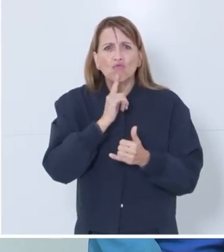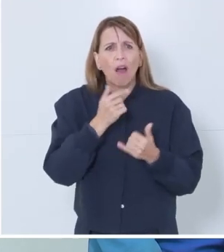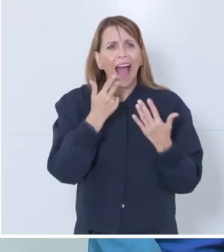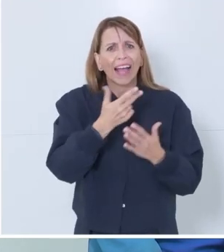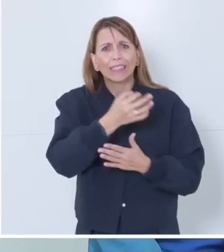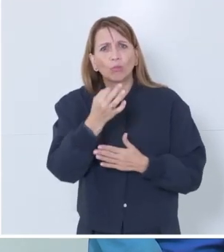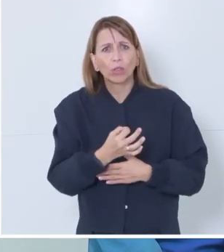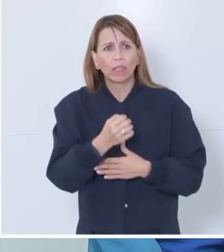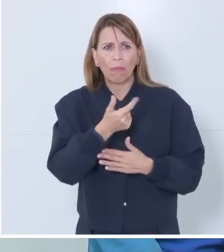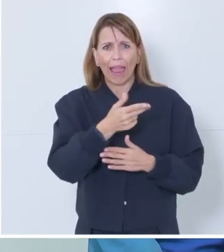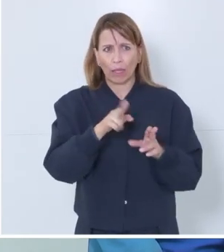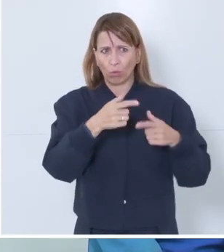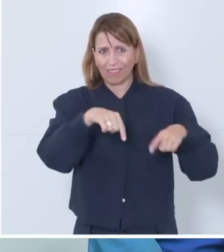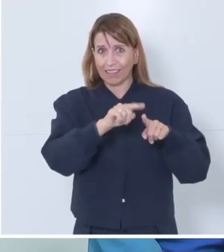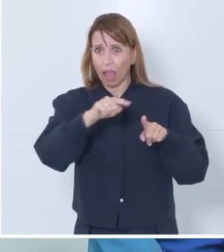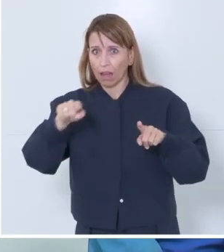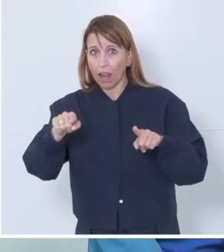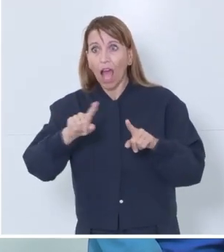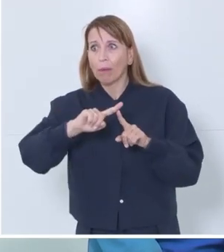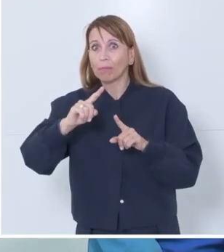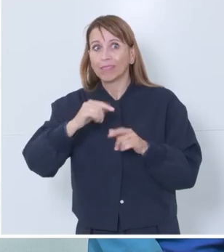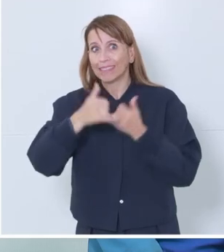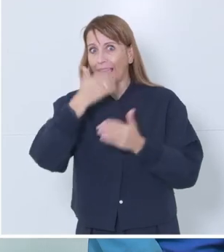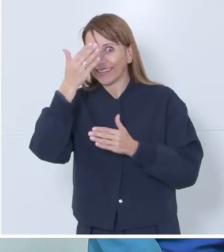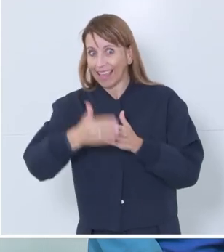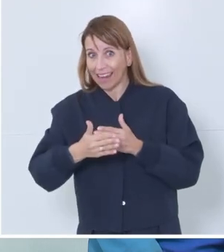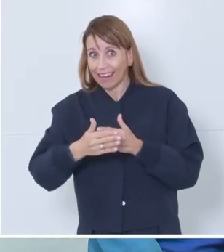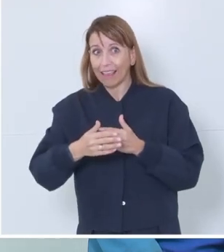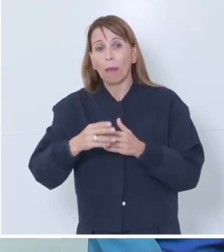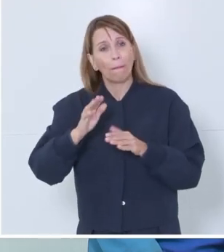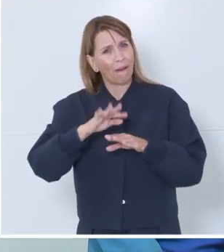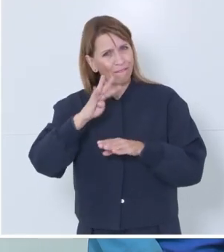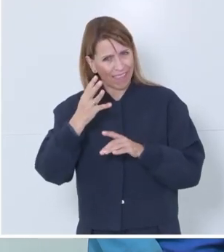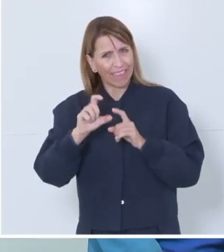Bedarfsdeckung. Und bis Jahresende, also wenn wir dann das vierte Quartal auch dazu rechnen können,